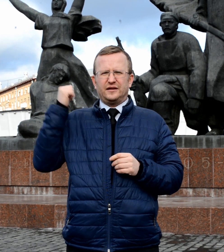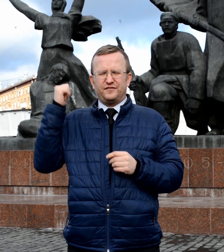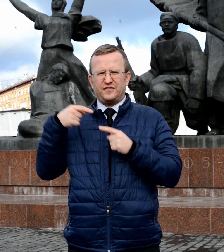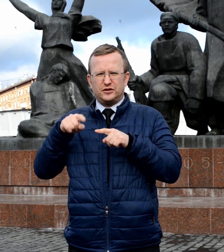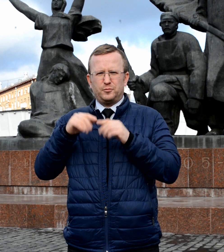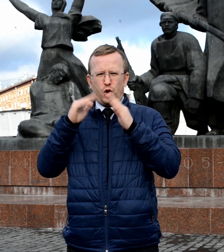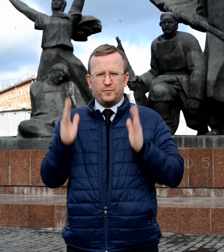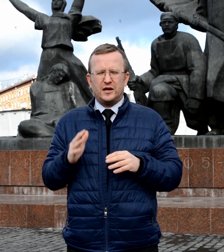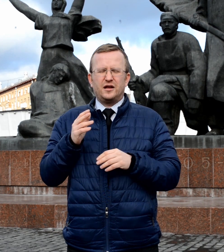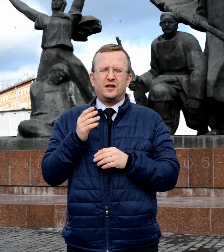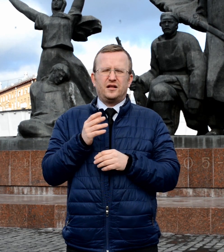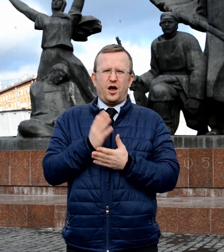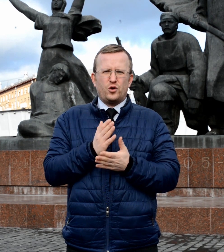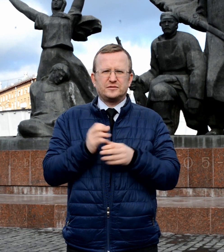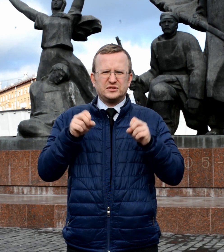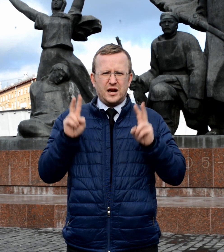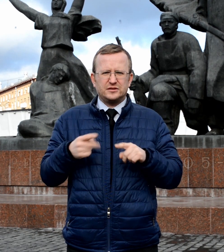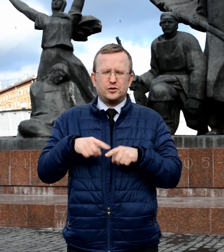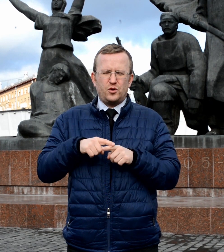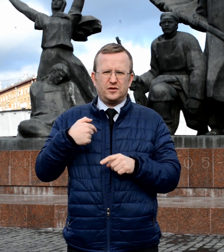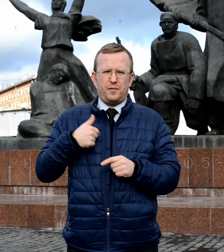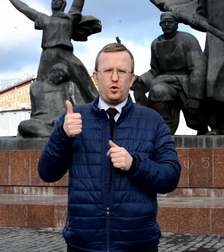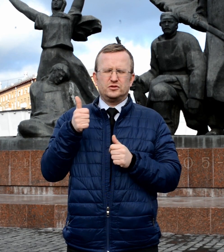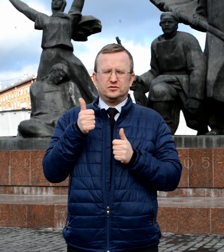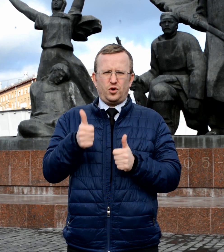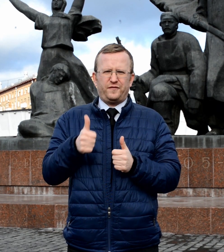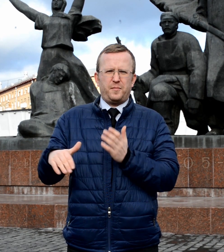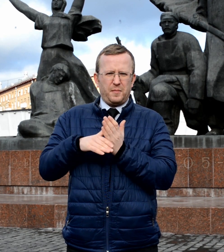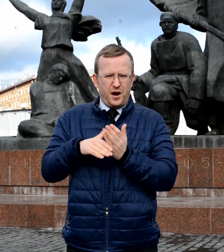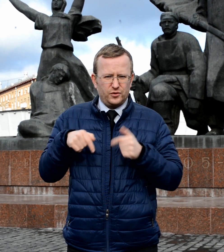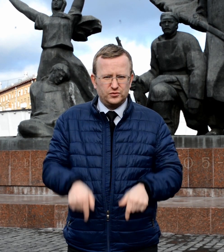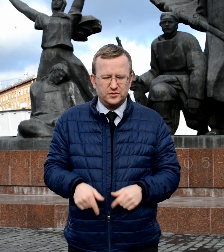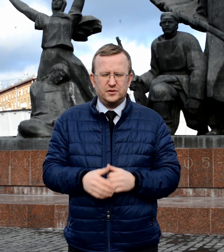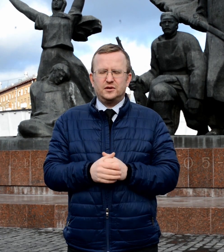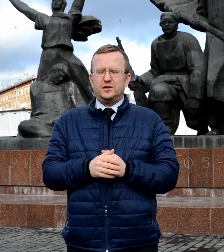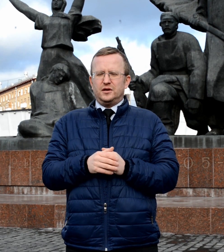И в этом Доме работают специалисты, которые нам здорово помогают.